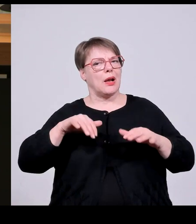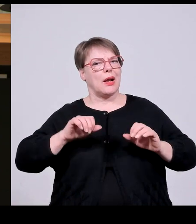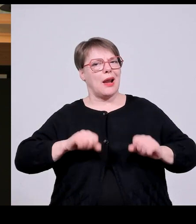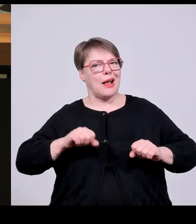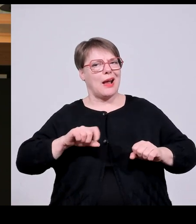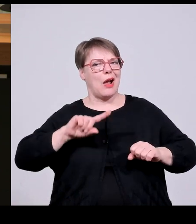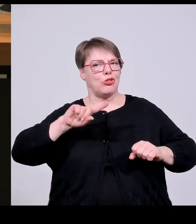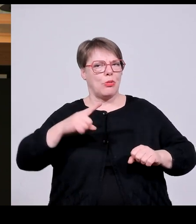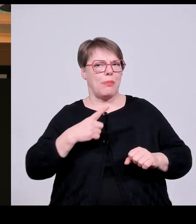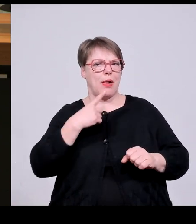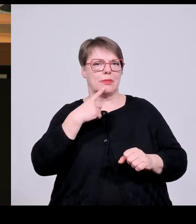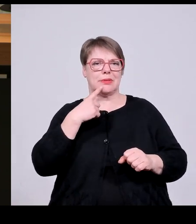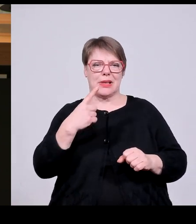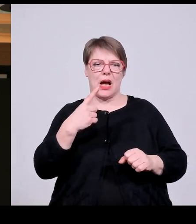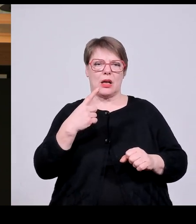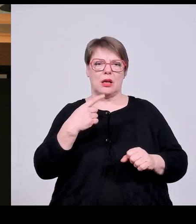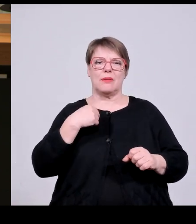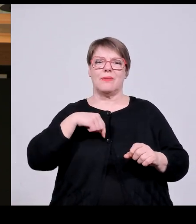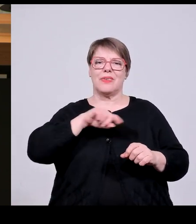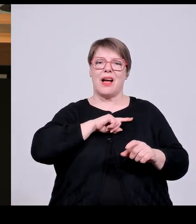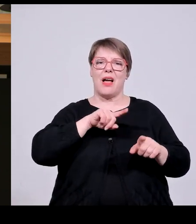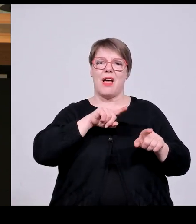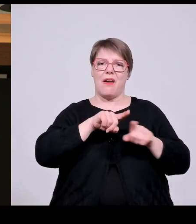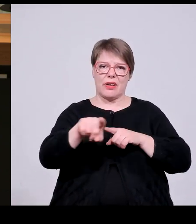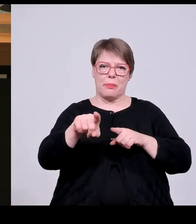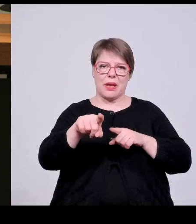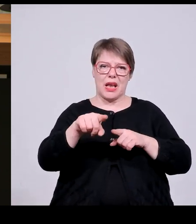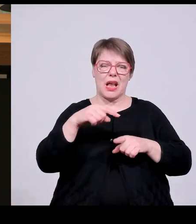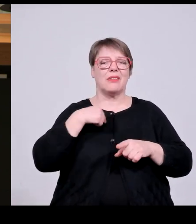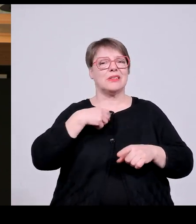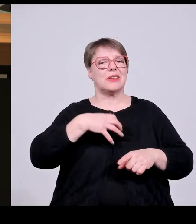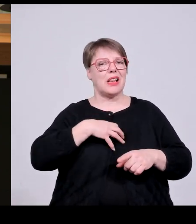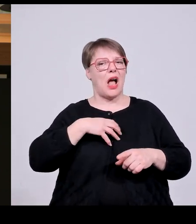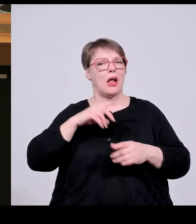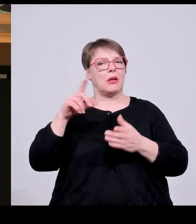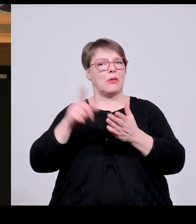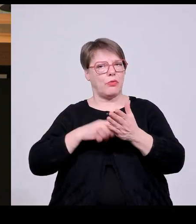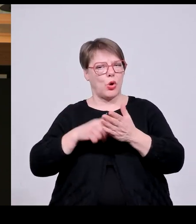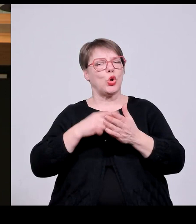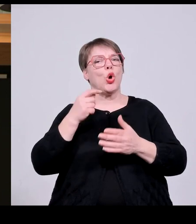vollständige Schulgeld Befreiung für physiotherapeutische Ausbildungsberufe durchsetzen."